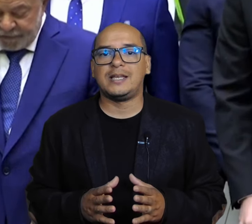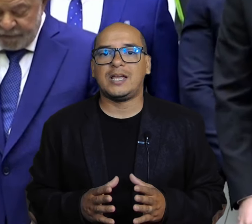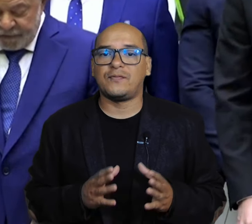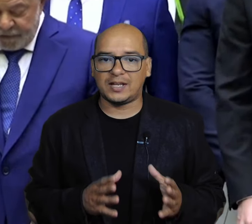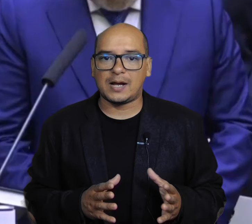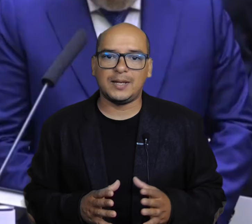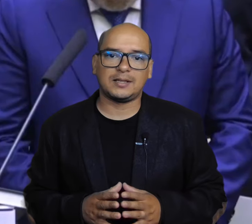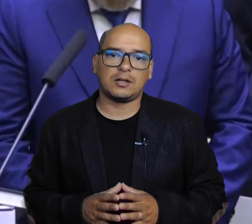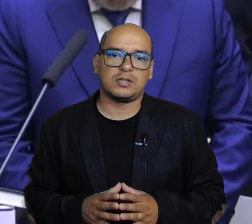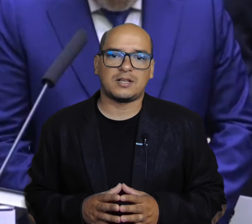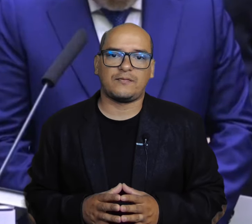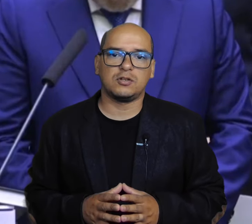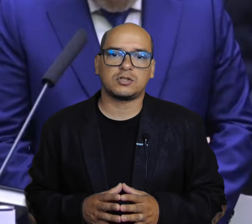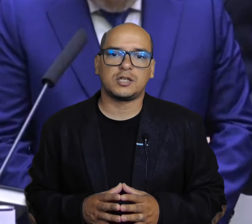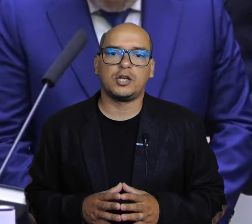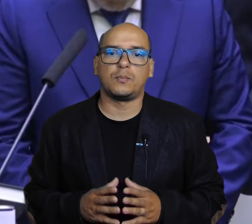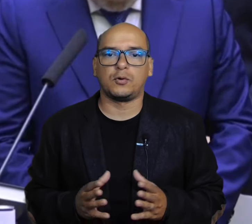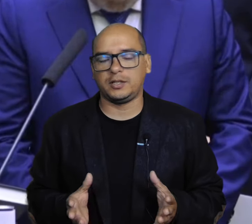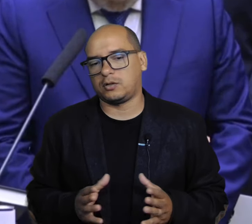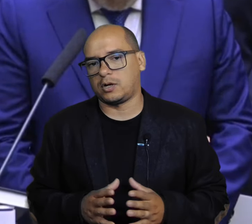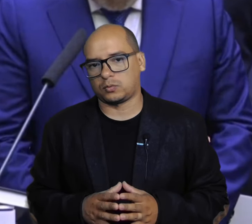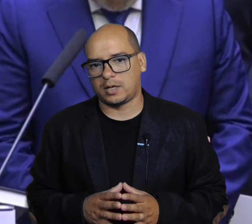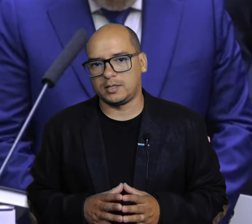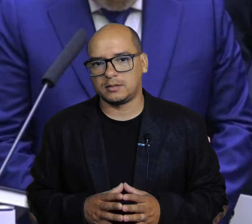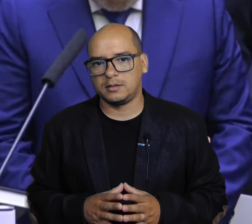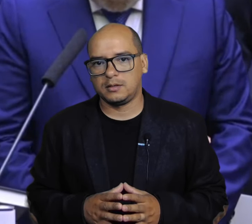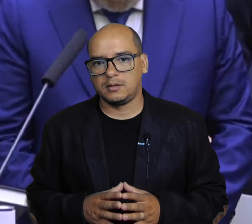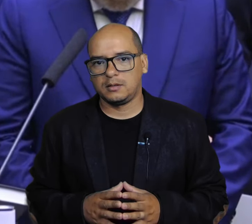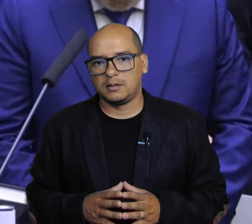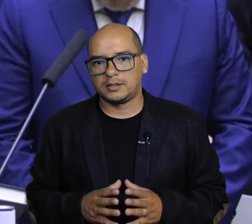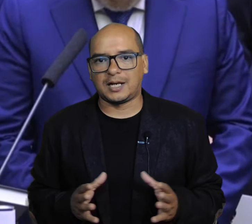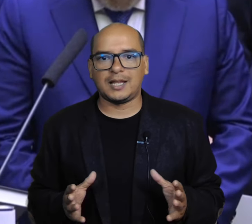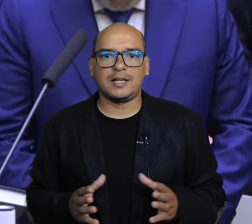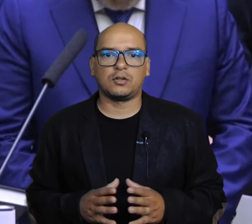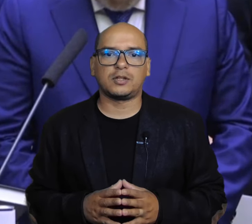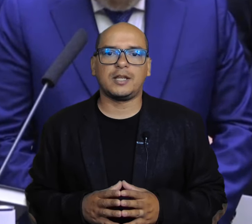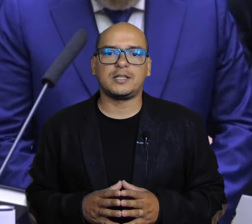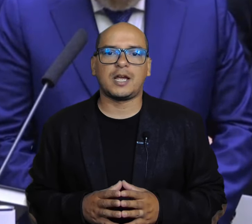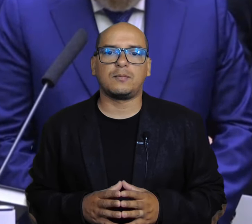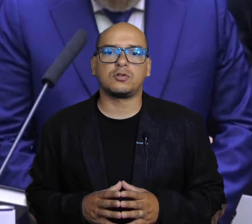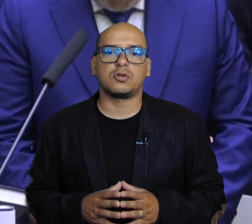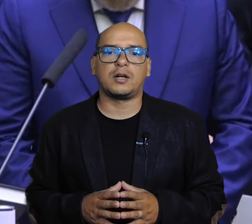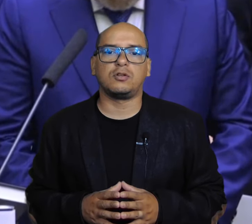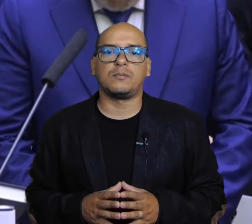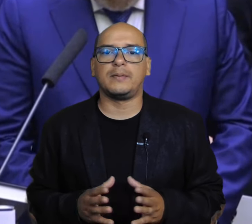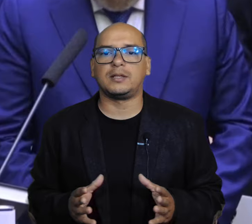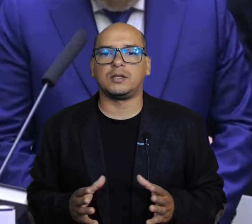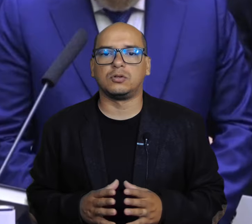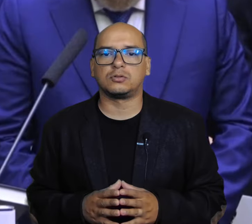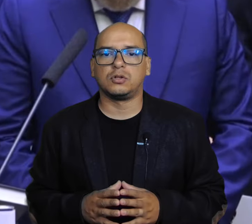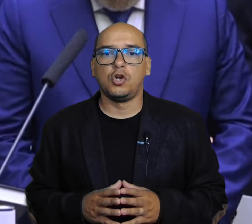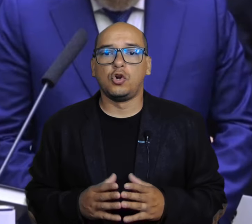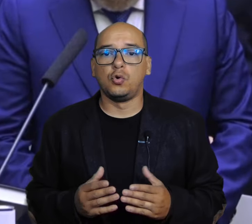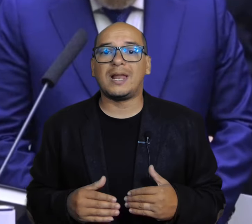eficazmente los desafíos geopolíticos actuales tras la derrota de Jair bolsonaro en 2022 Lula